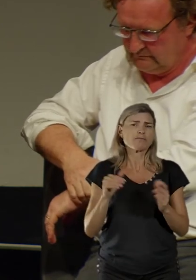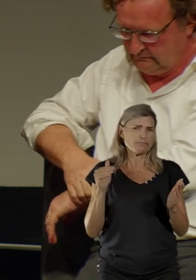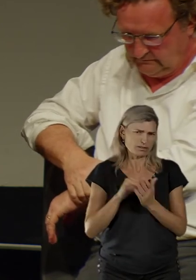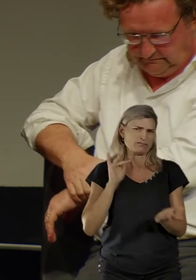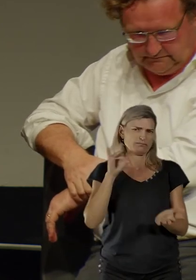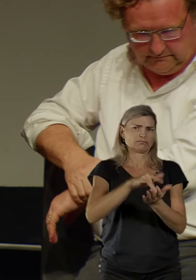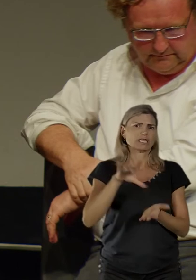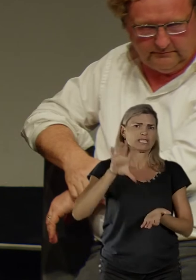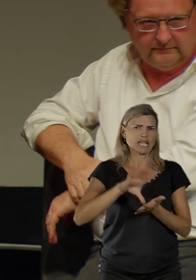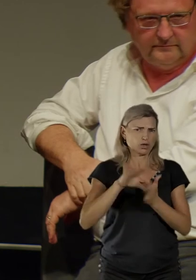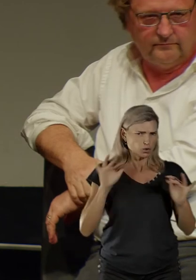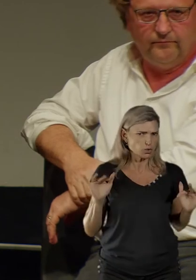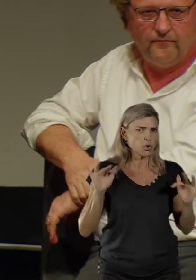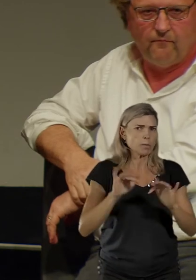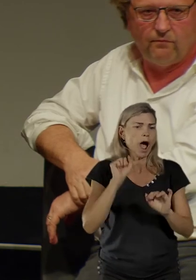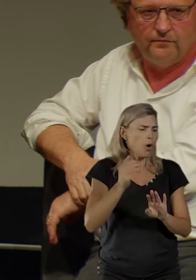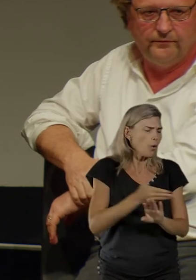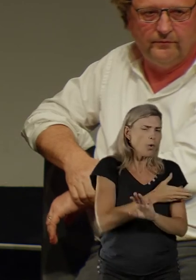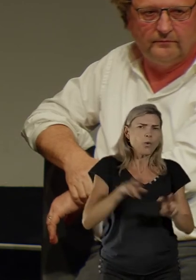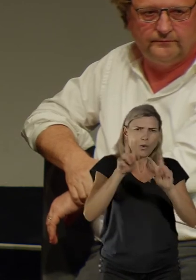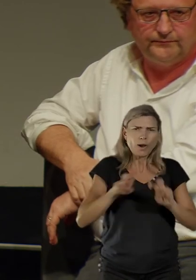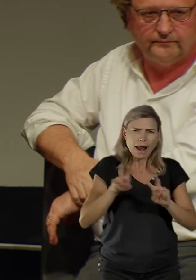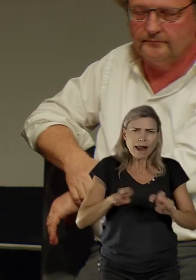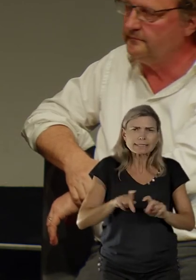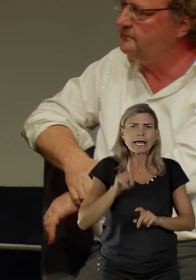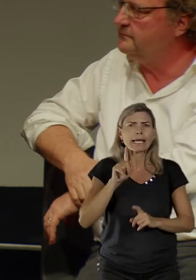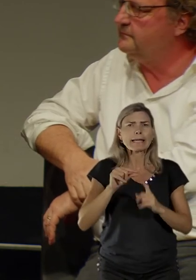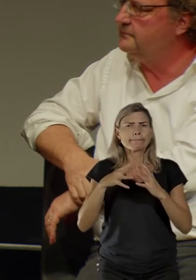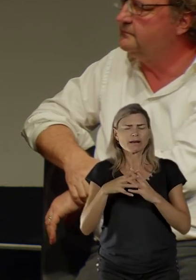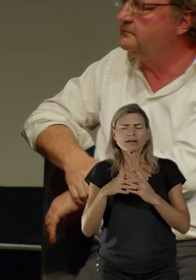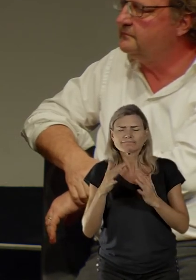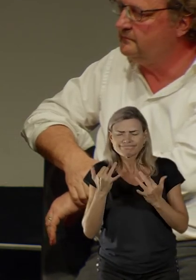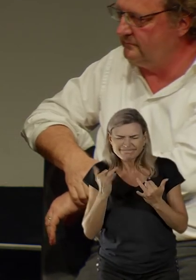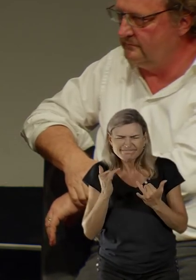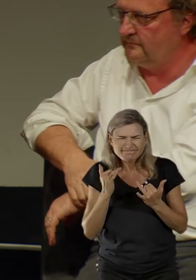A dlouhodobé analýzy nám na IPRu vycházejí tak, že musí prostě směřovat do úplného centra,